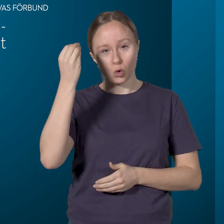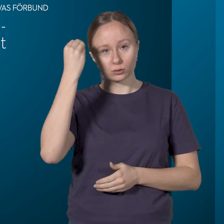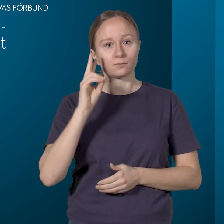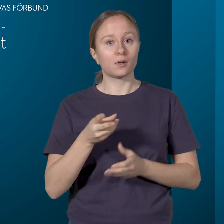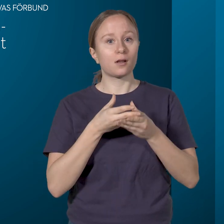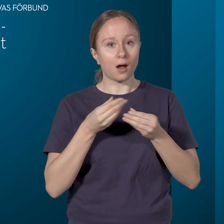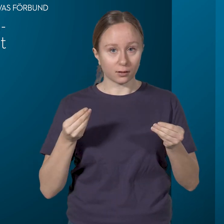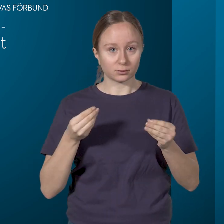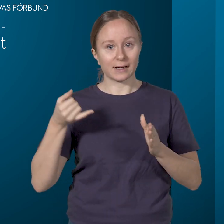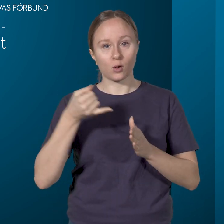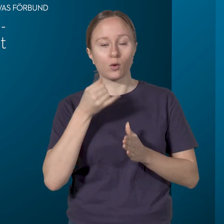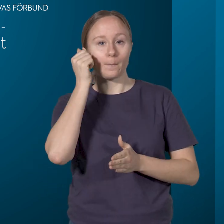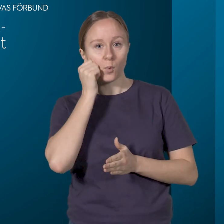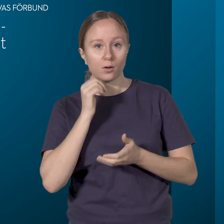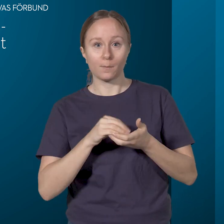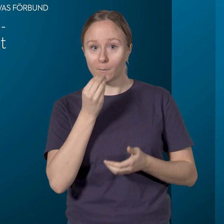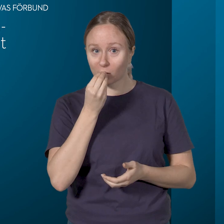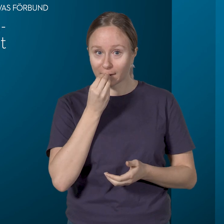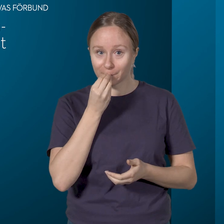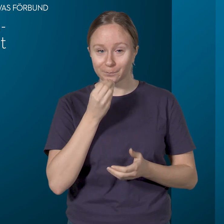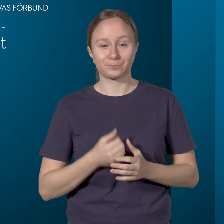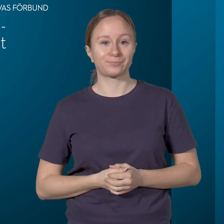Kursen är gratis och inkluderar boende och måltider.